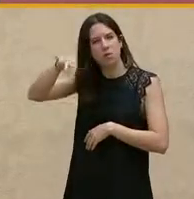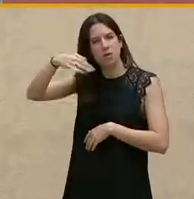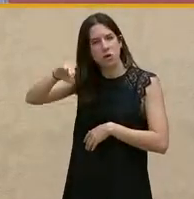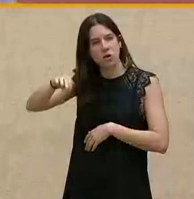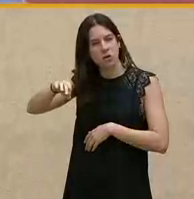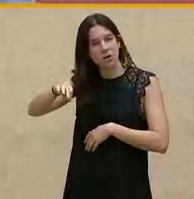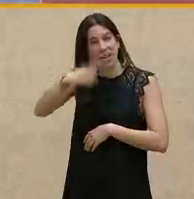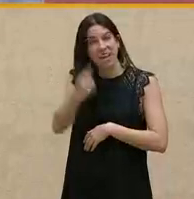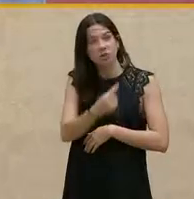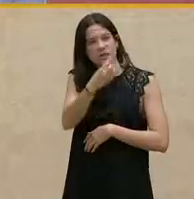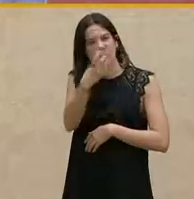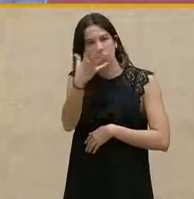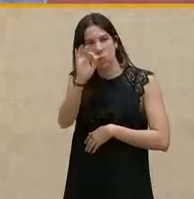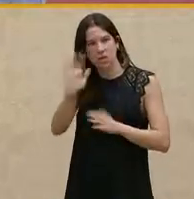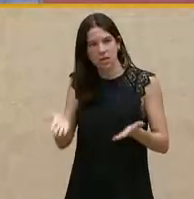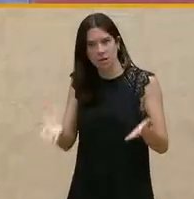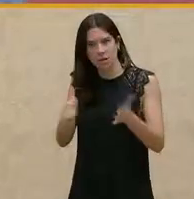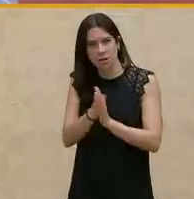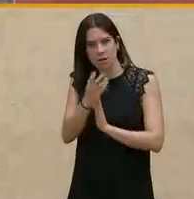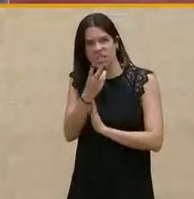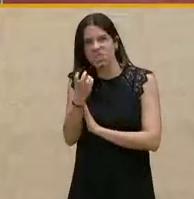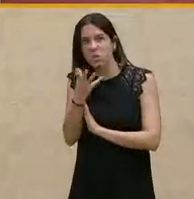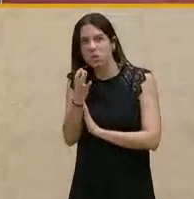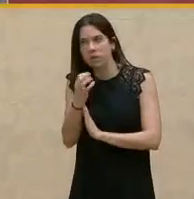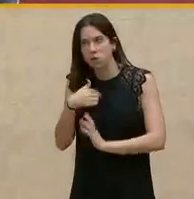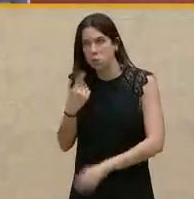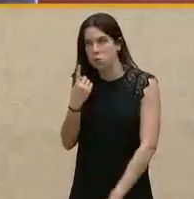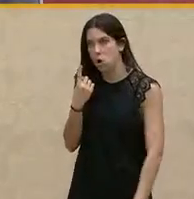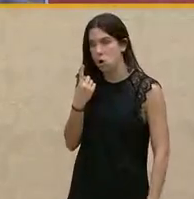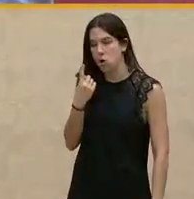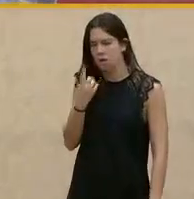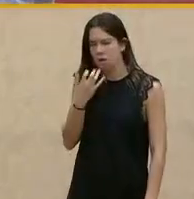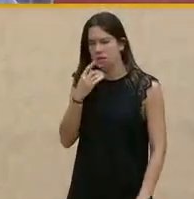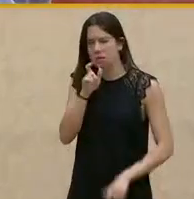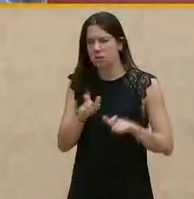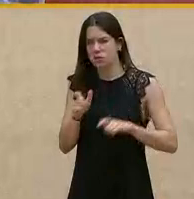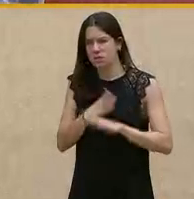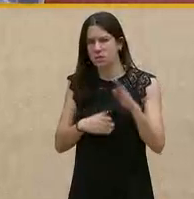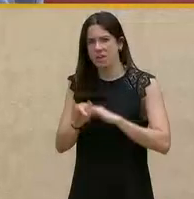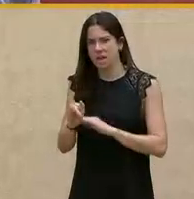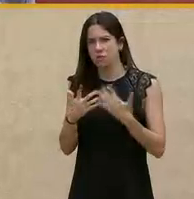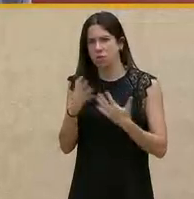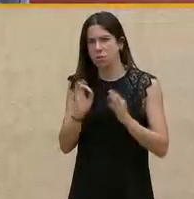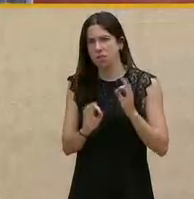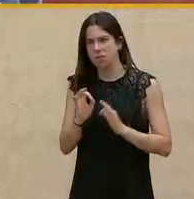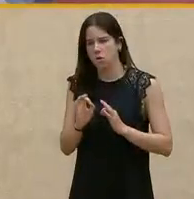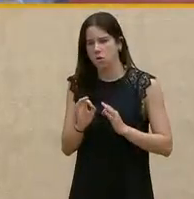diputados y diputadas. Si somos el 10% de la población, no digo que seamos 33,